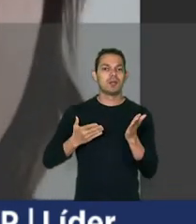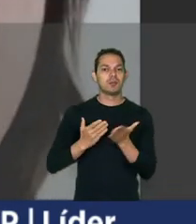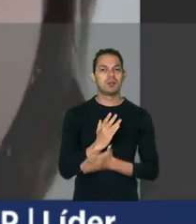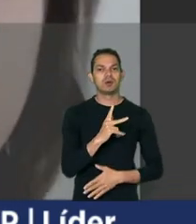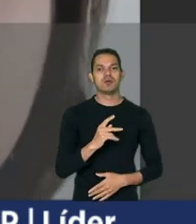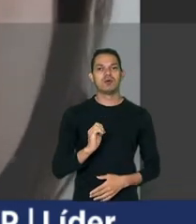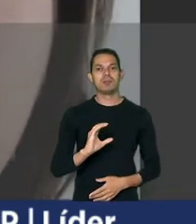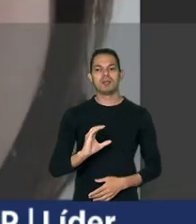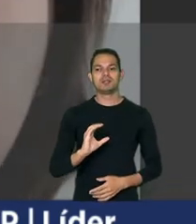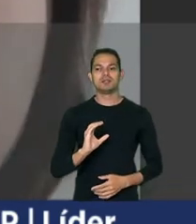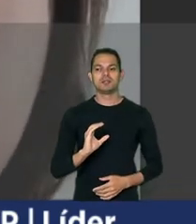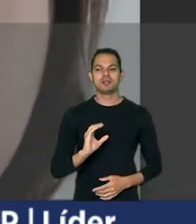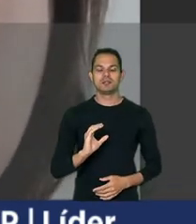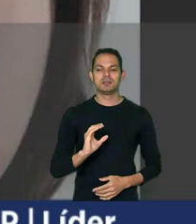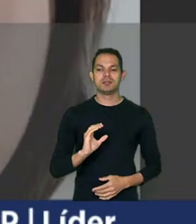DIAS, INFELIZMENTE, A CÂMARA APROVOU UMA PEC QUE